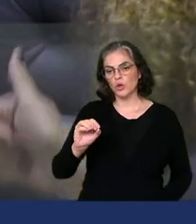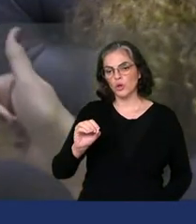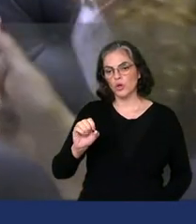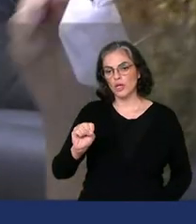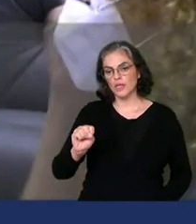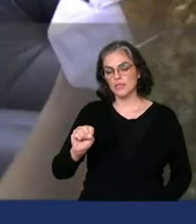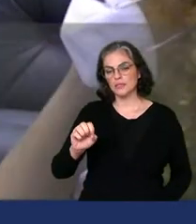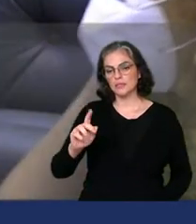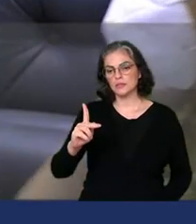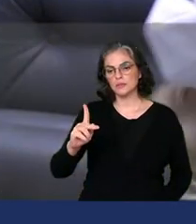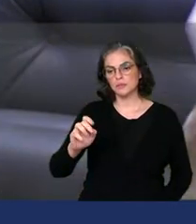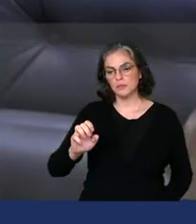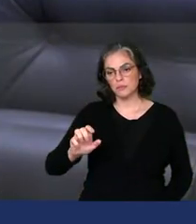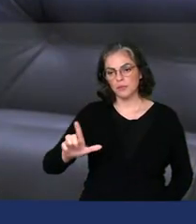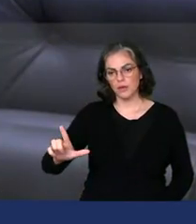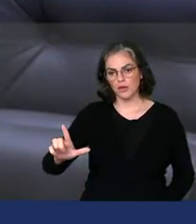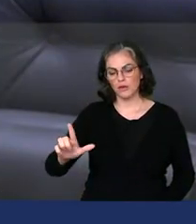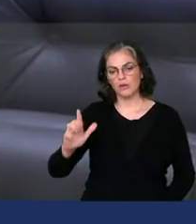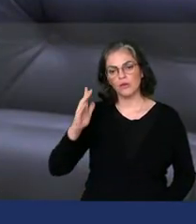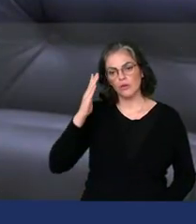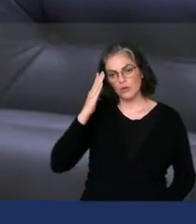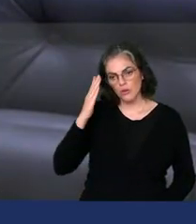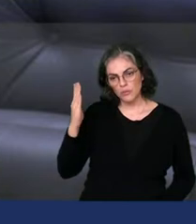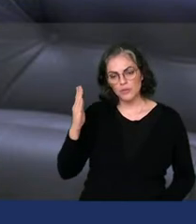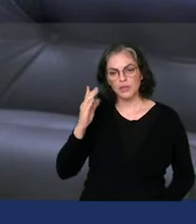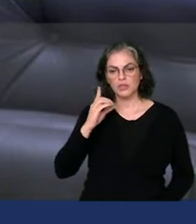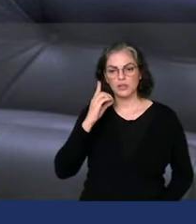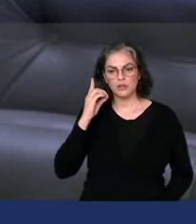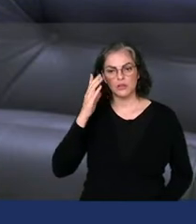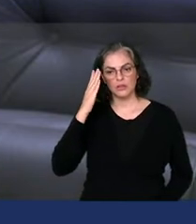INSERIDA A CULTURA GOSPEL E COMO CRISTÃO, ENTENDO QUE FOI UM AVANÇO, OBRIGADO DEPUTADA,